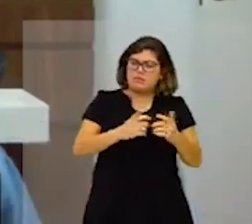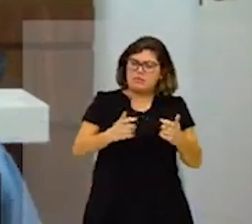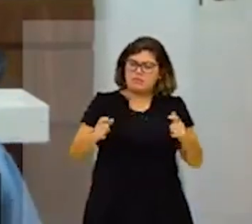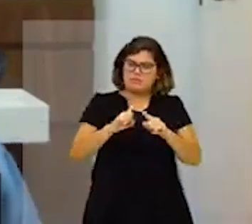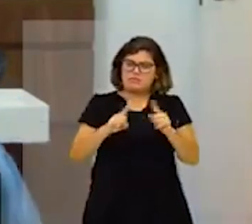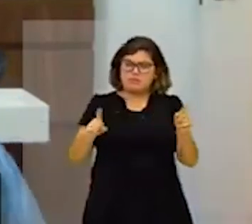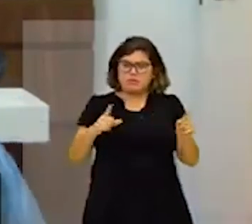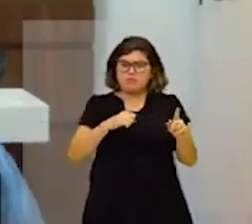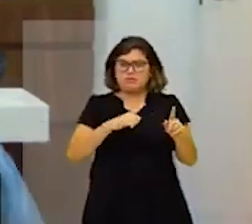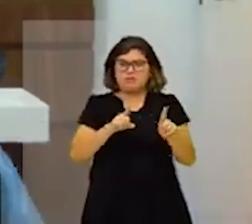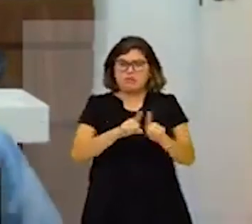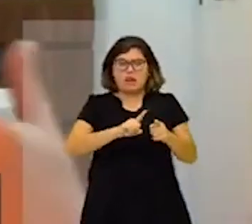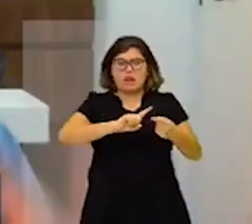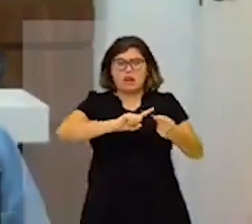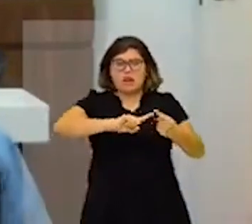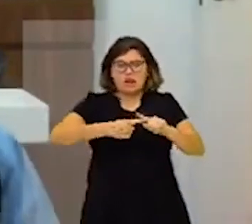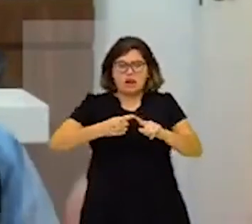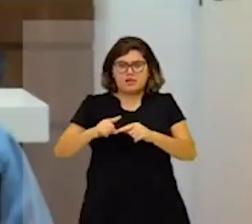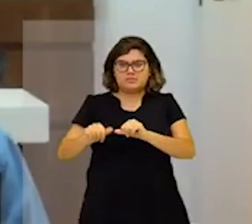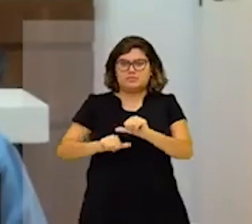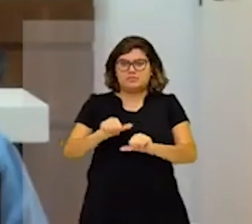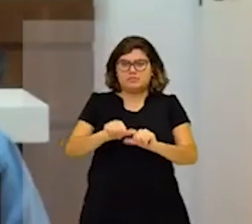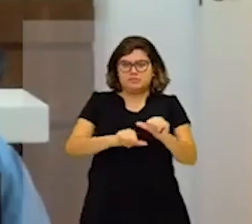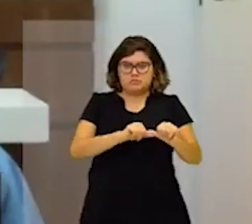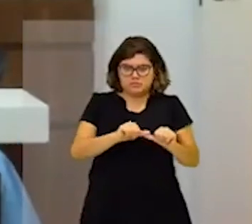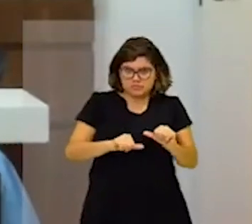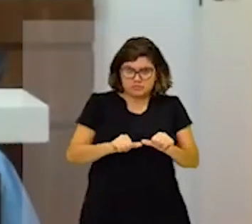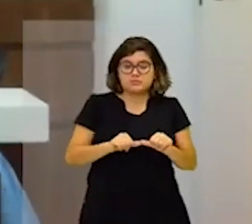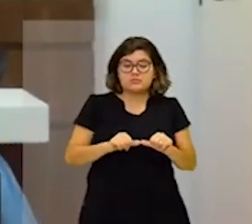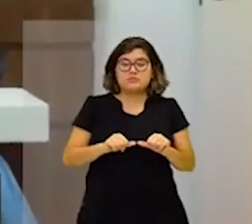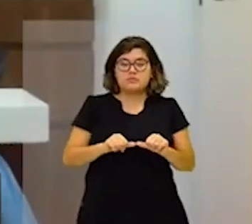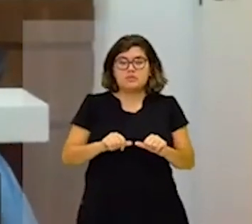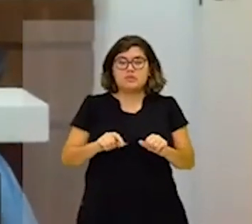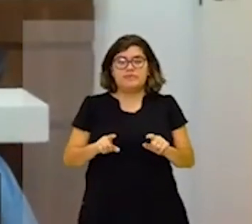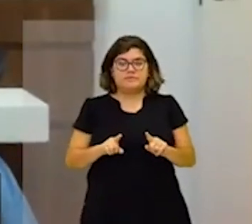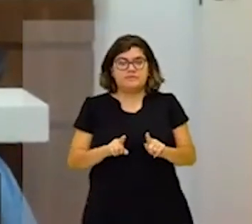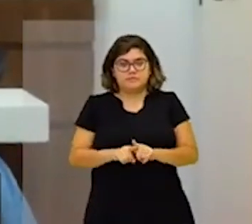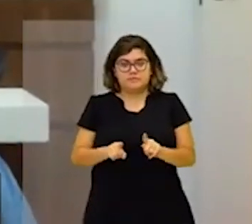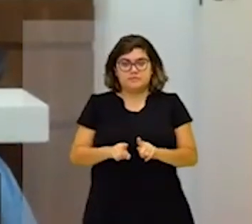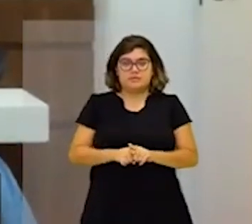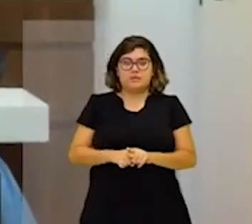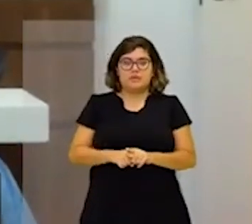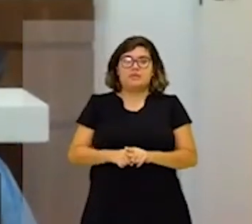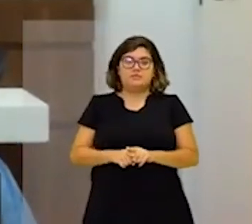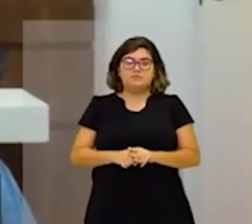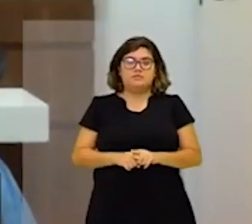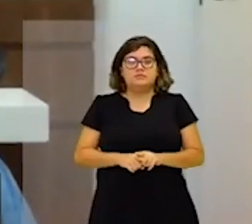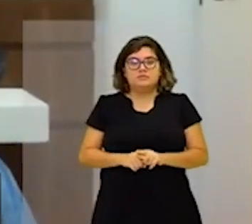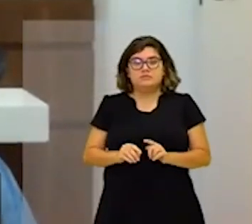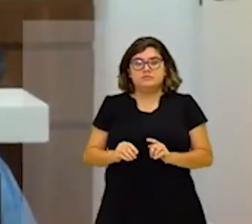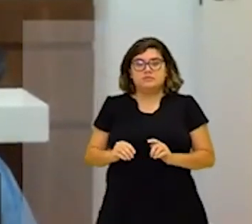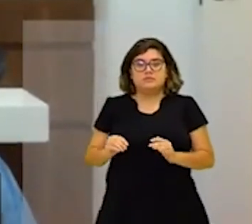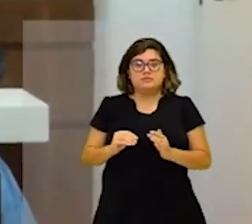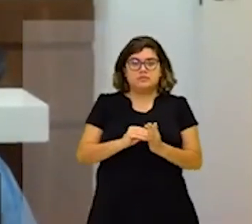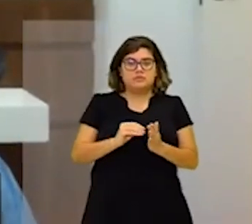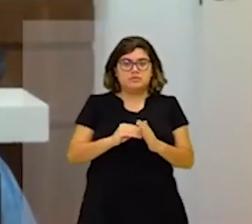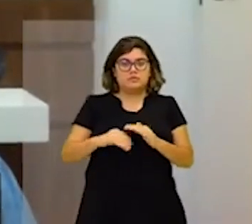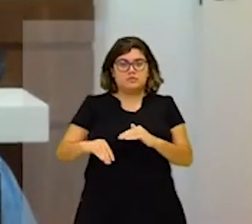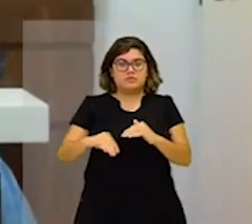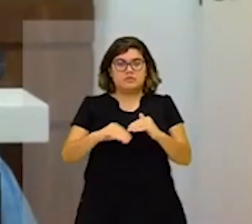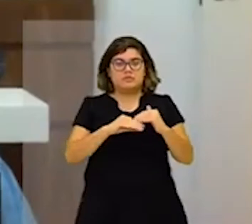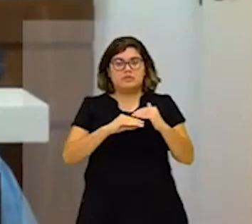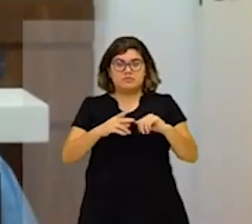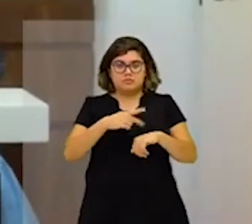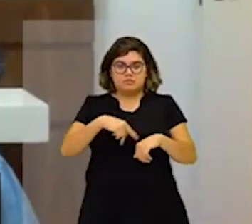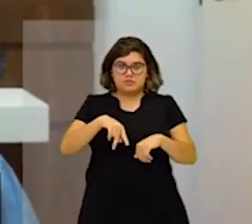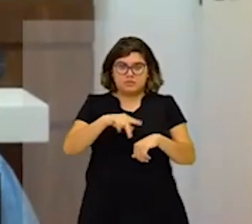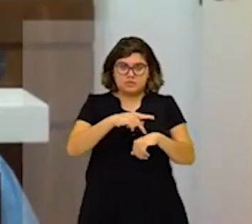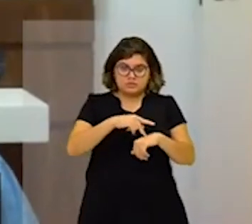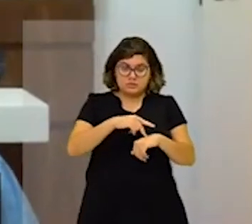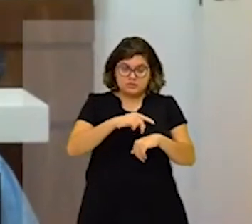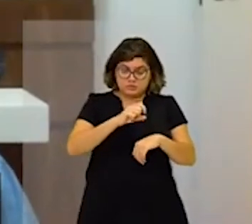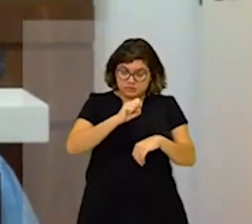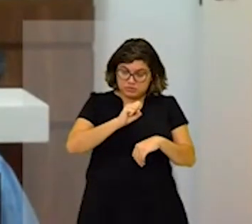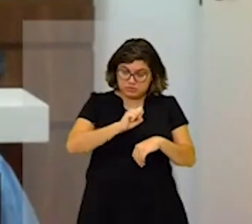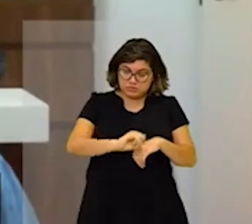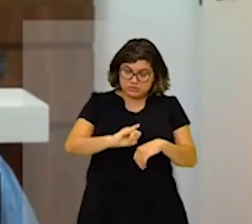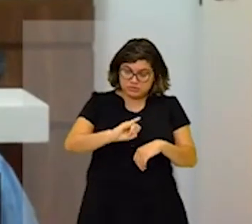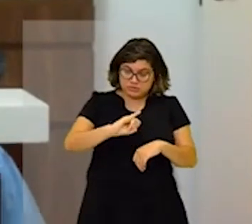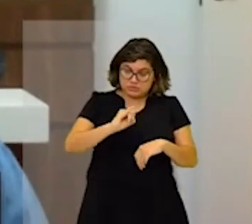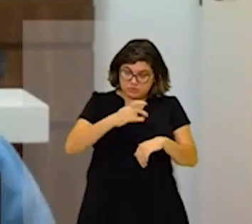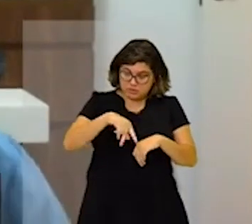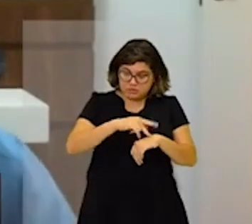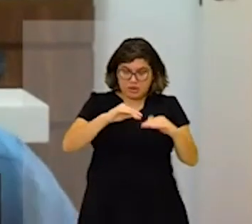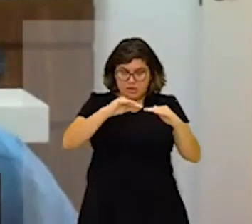distorções e desigualdades do Brasil água que o país é muito desigual a mesmo que as contas